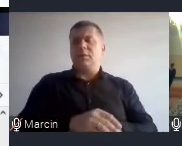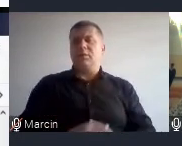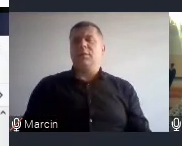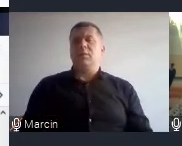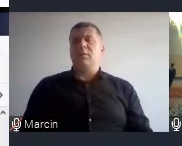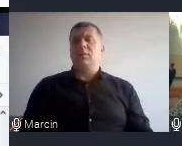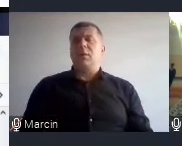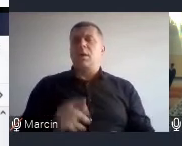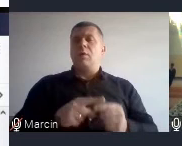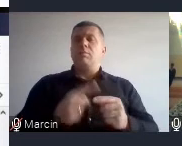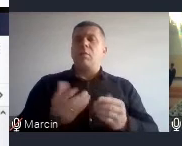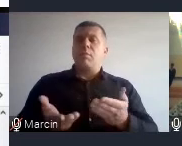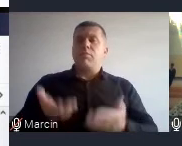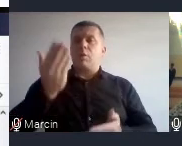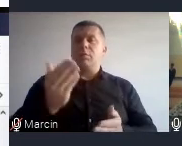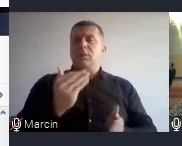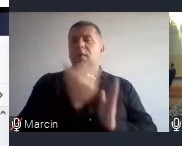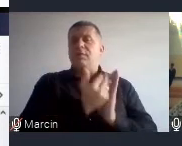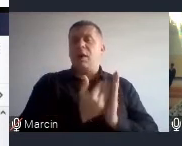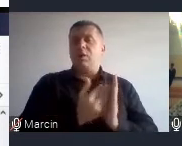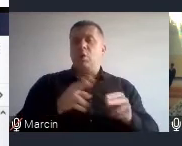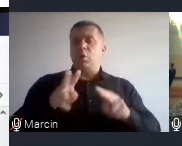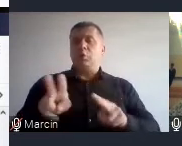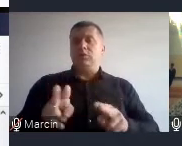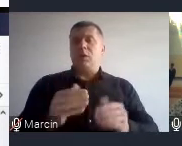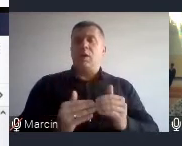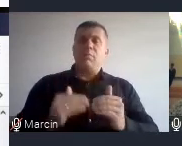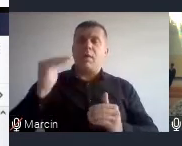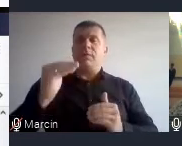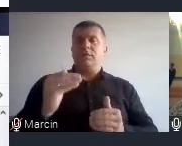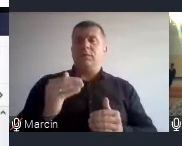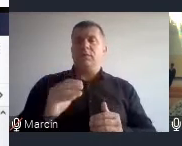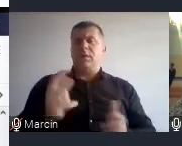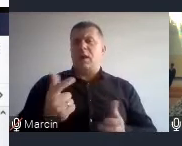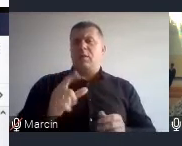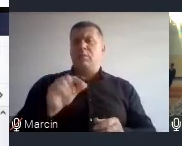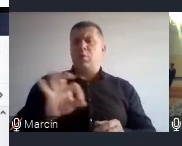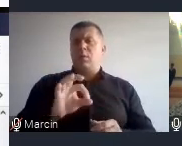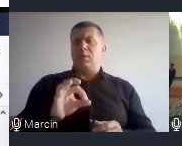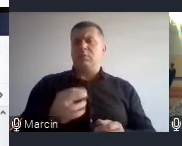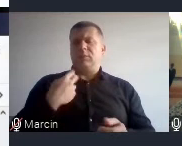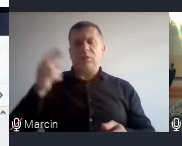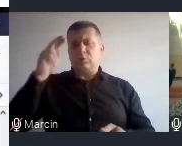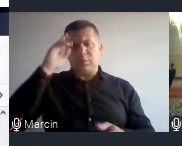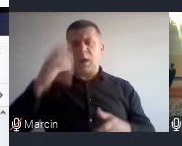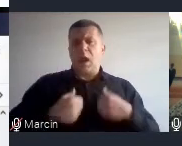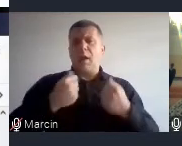Podnoszenie warunków udziałów w postępowaniu powyżej jakichkolwiek racjonalnych progów, po to, aby konkurencję ograniczyć.